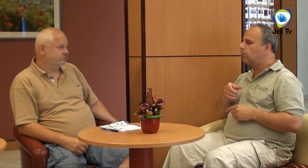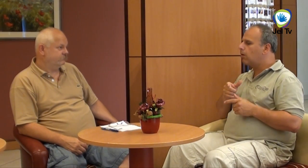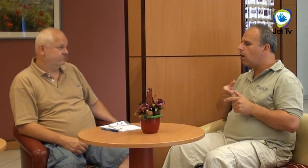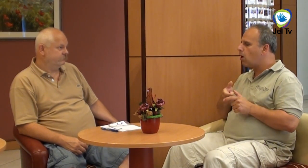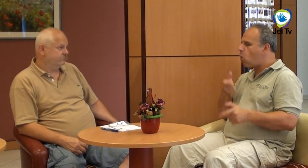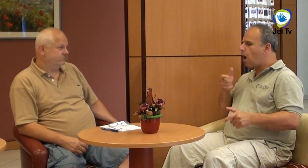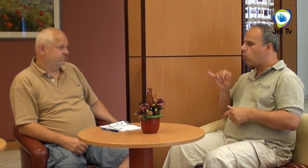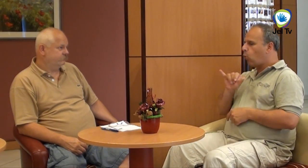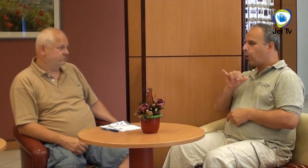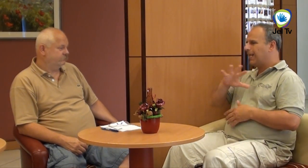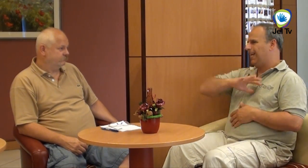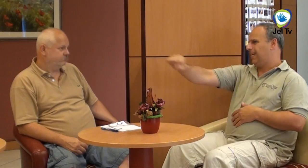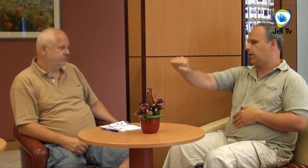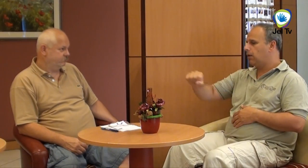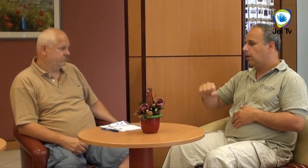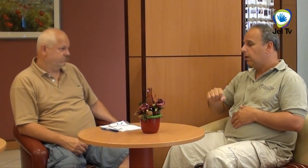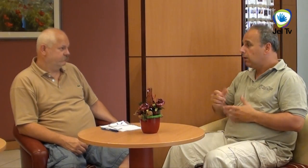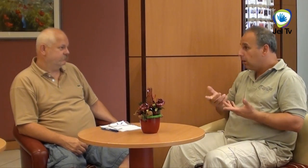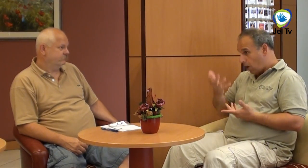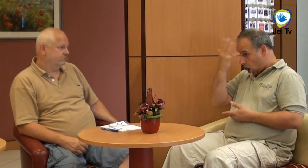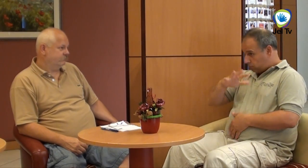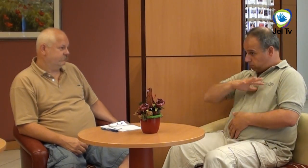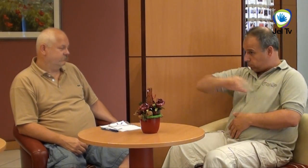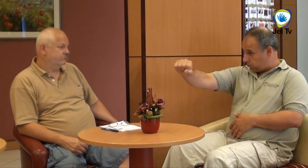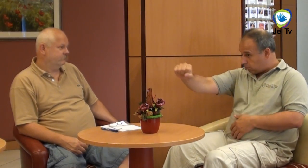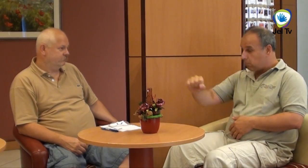Azt mondta, hogy ha elveszik tőlünk a rokkantnyugdíjat, az rendben van,